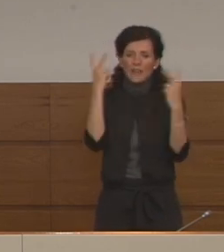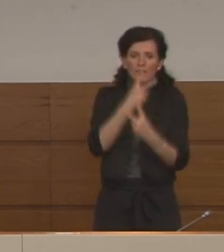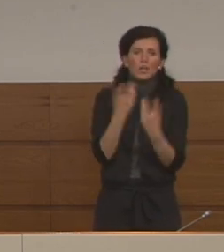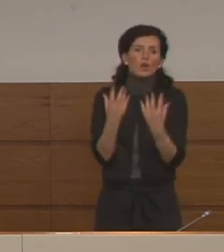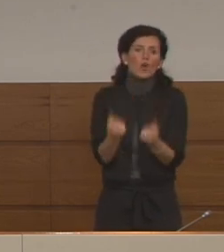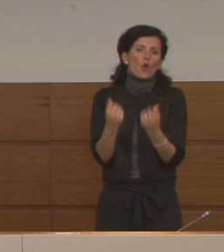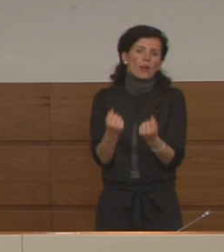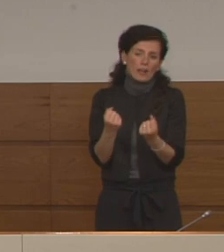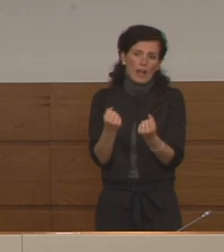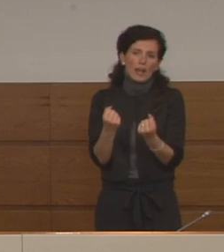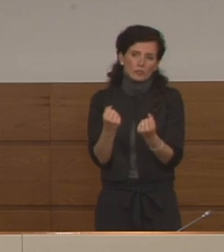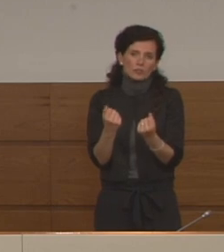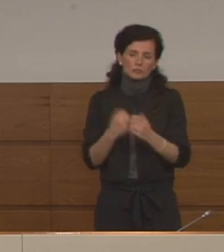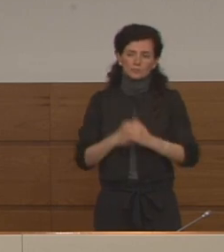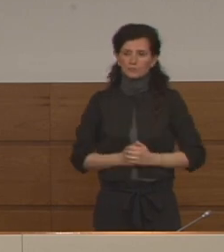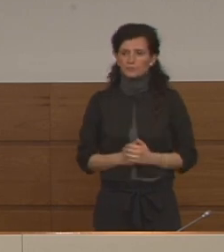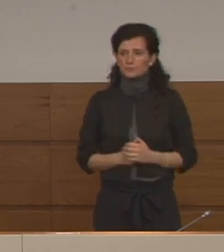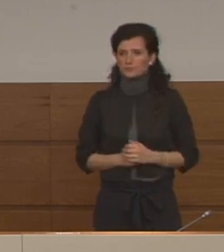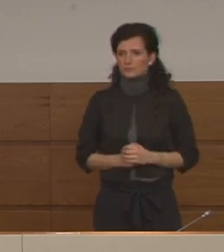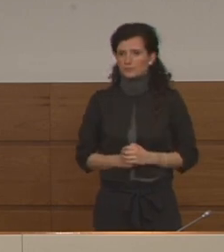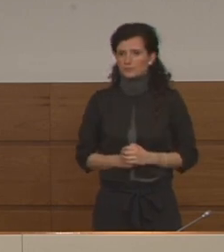nell'effettuare il tampone.